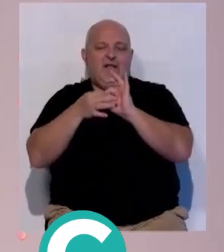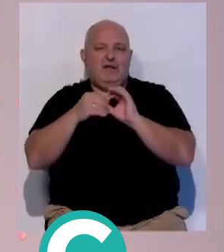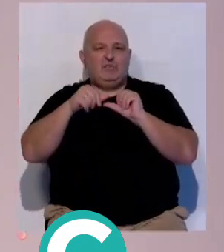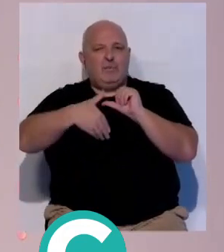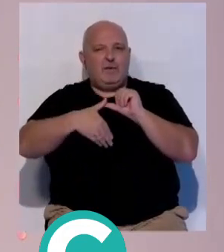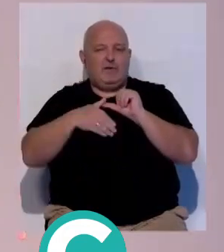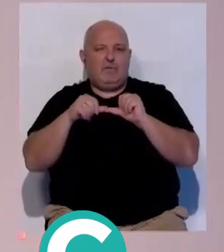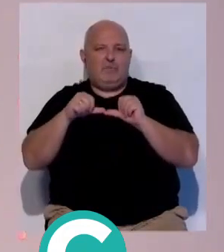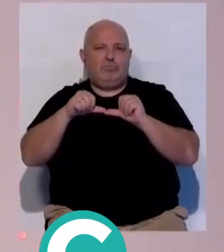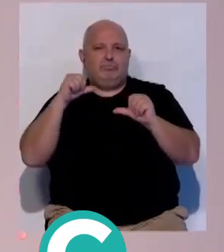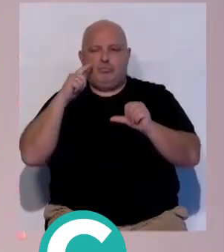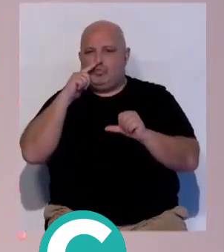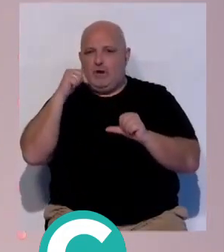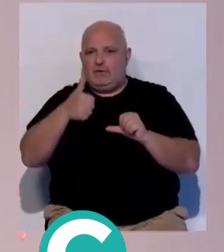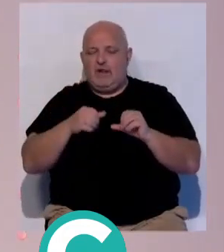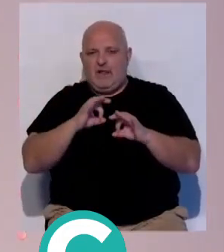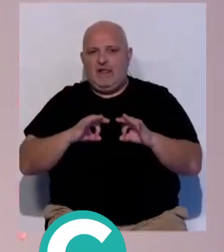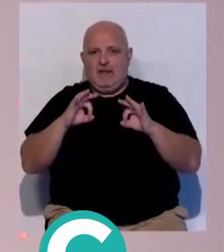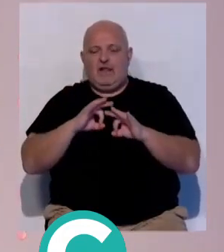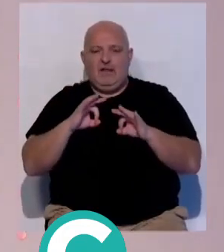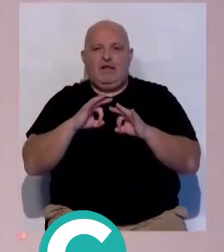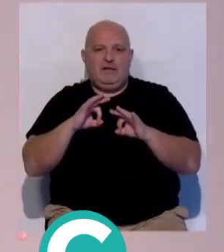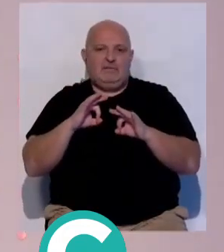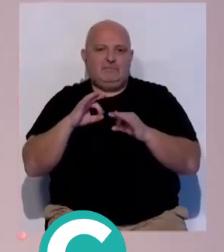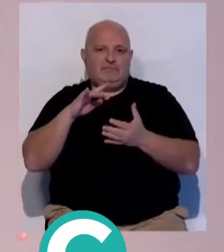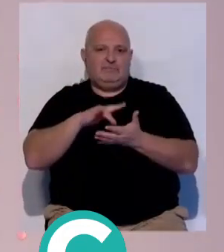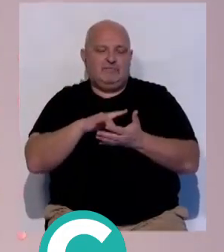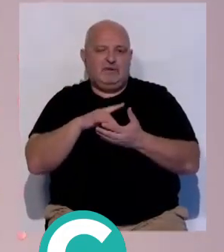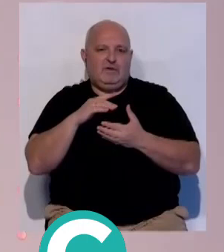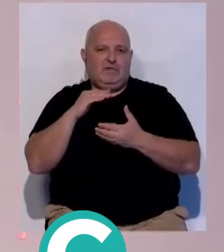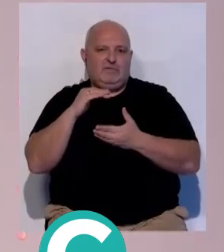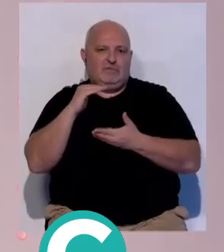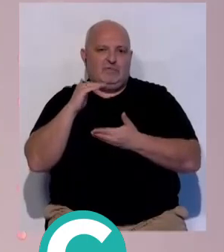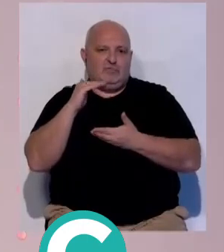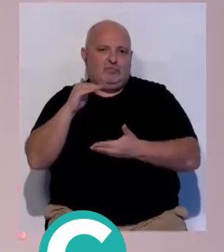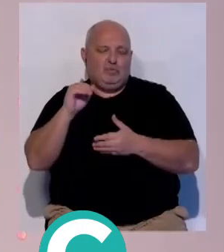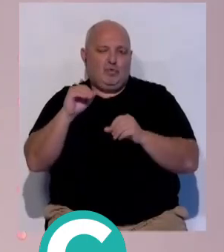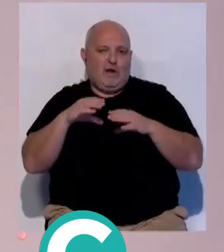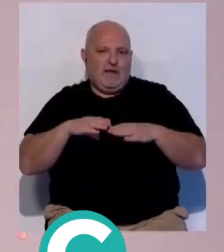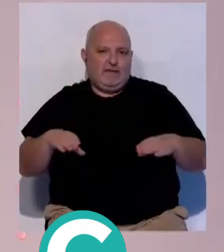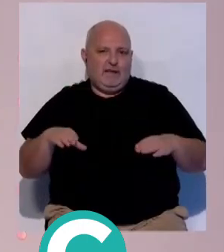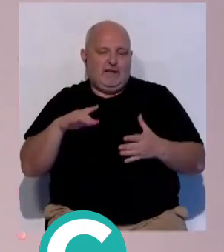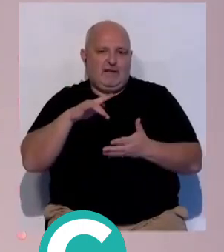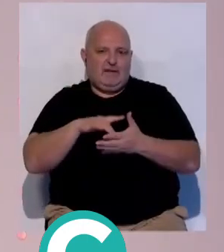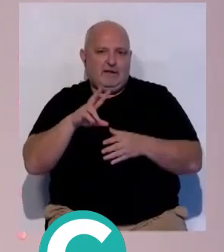después de muchísimos años el poder llevar ese trofeo a Argentina en este en este caso con la